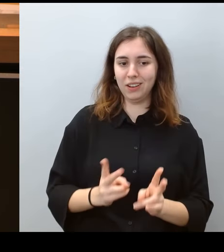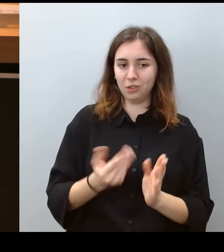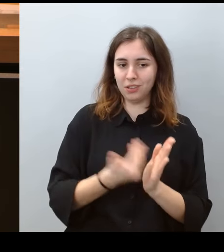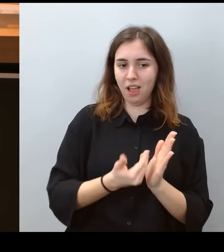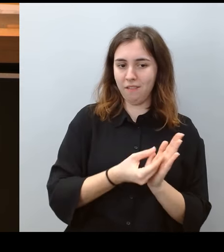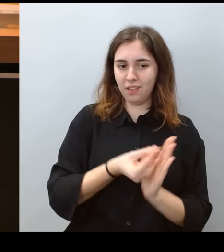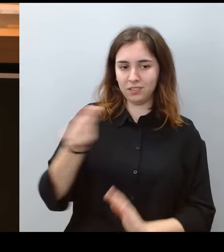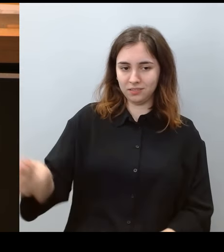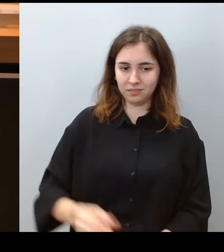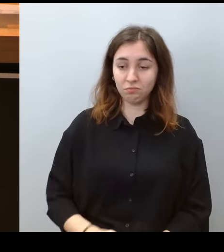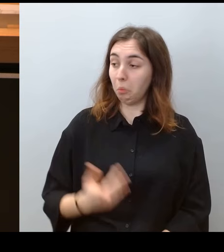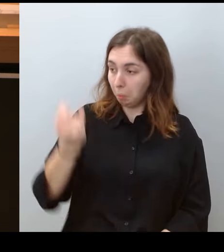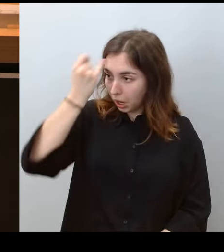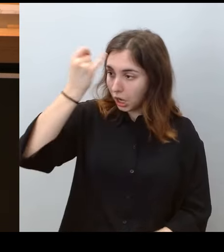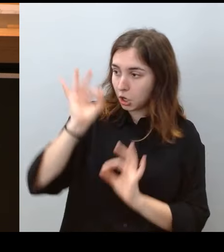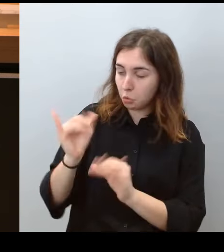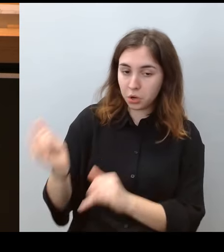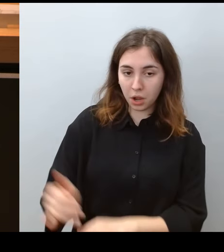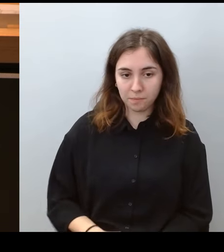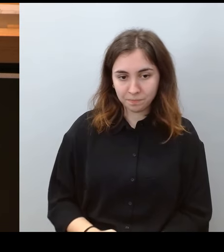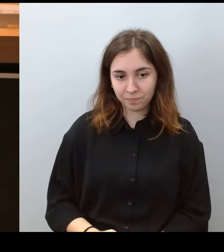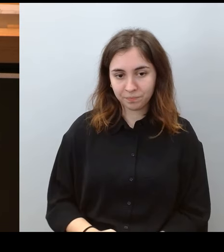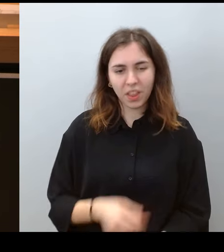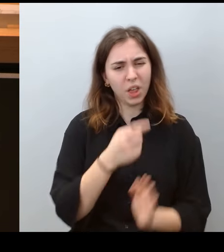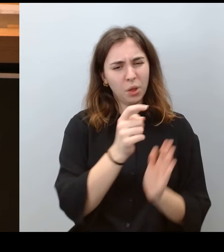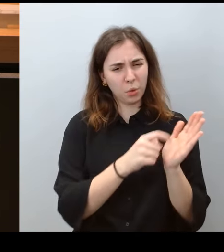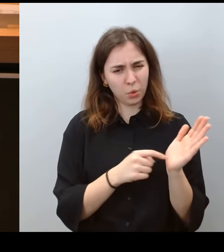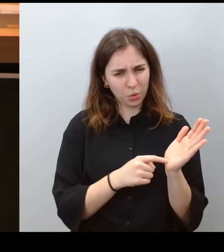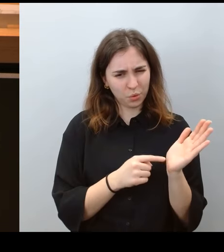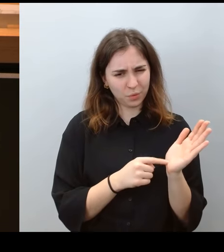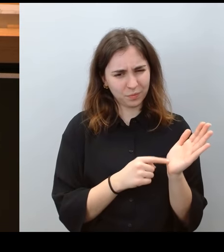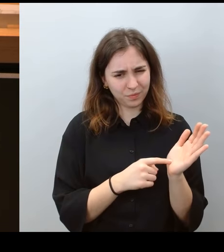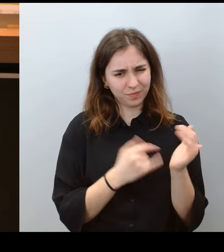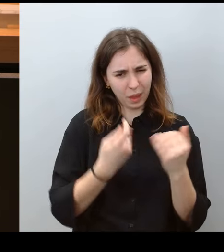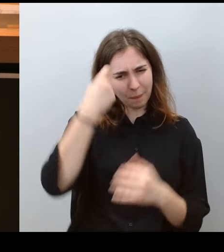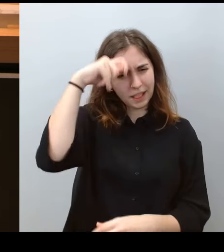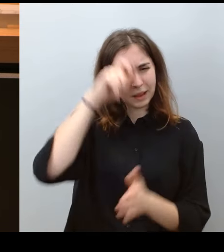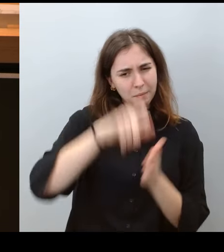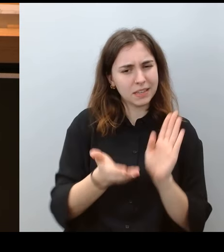Begründet wurde der Wegfall des Berlinpasses unter anderem mit dem,